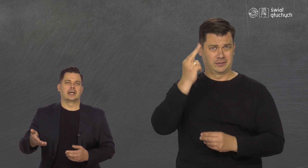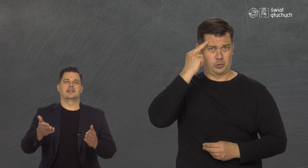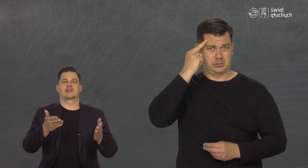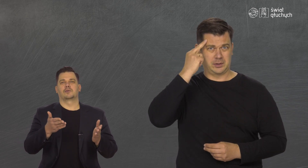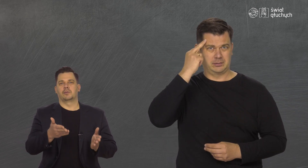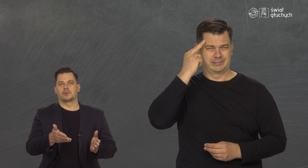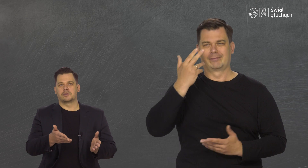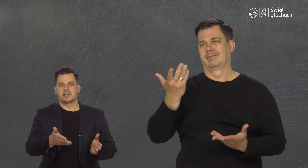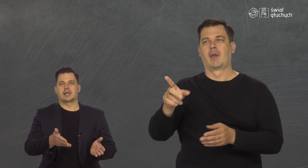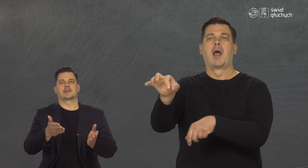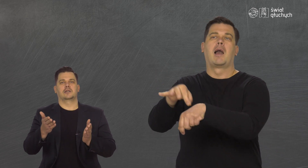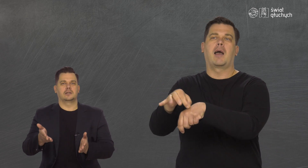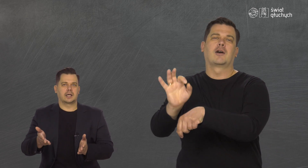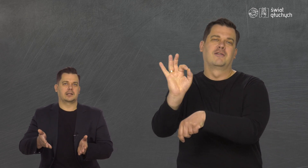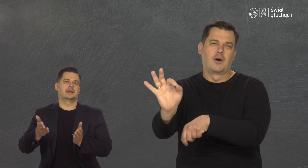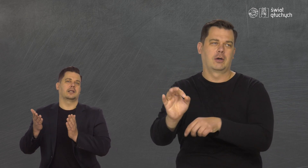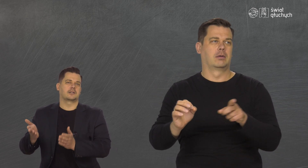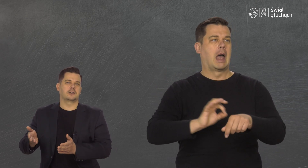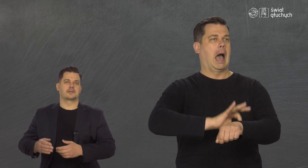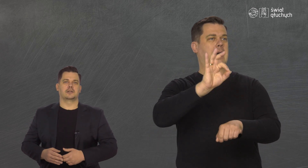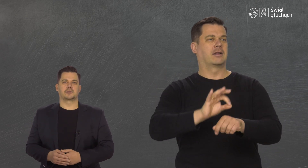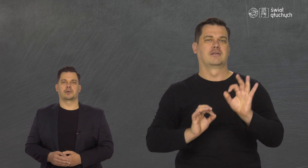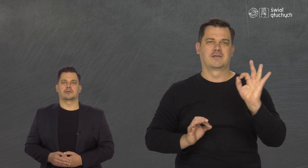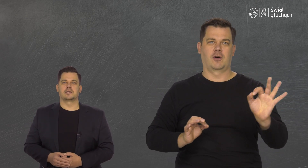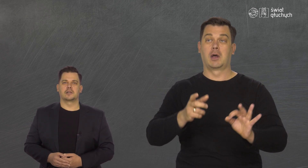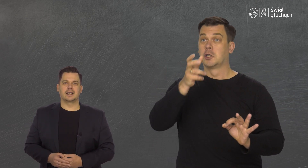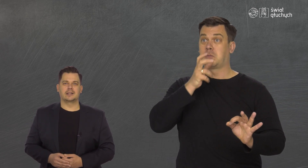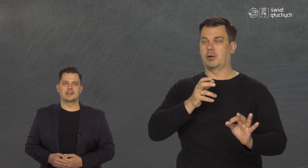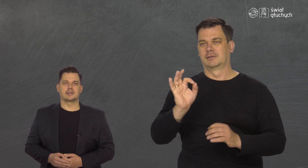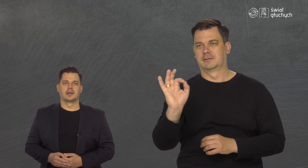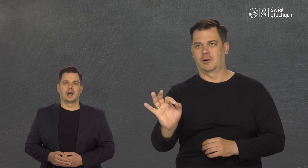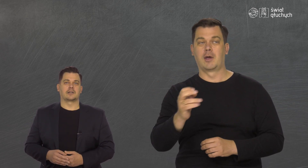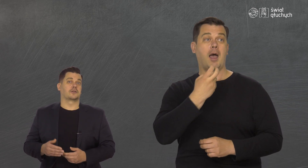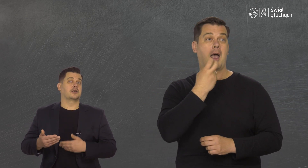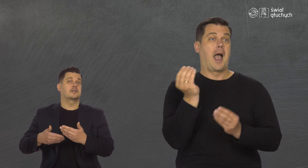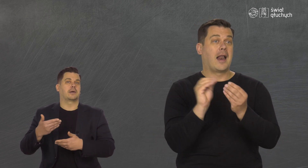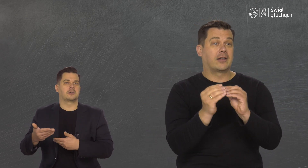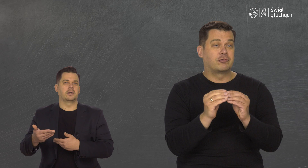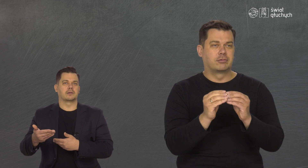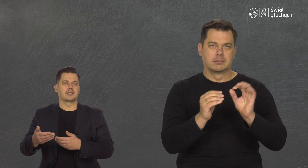Innych słów mogą używać lekarze, innych architekci, jeszcze innych sportowcy czy elektrycy. A co jeszcze bardziej mylące,